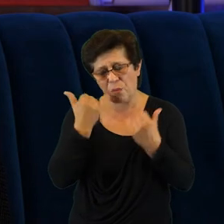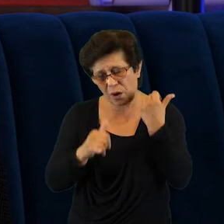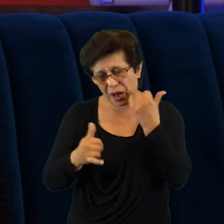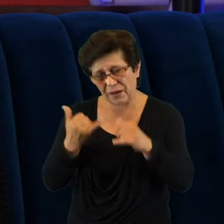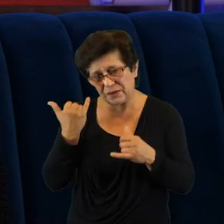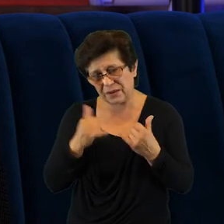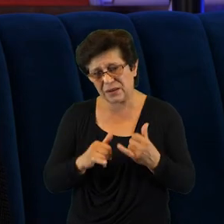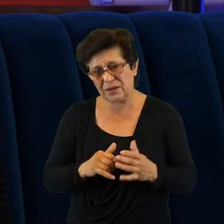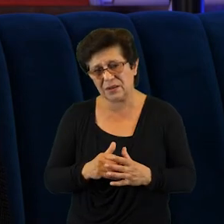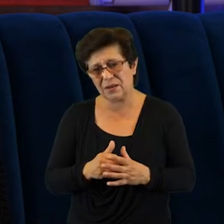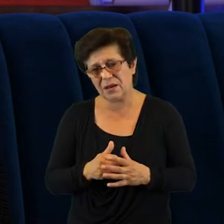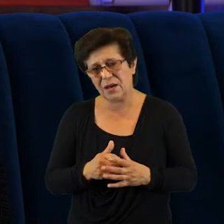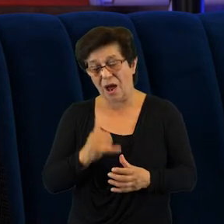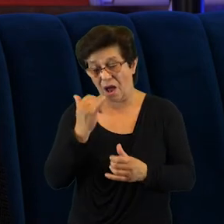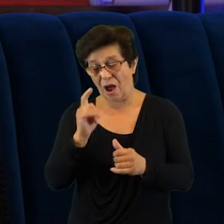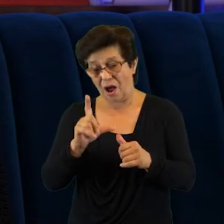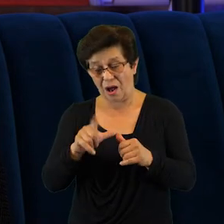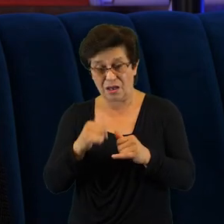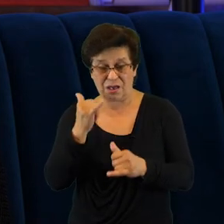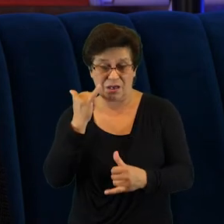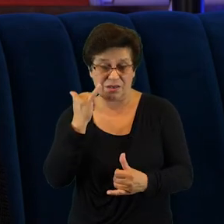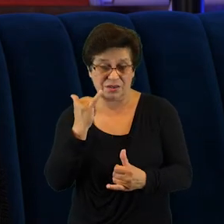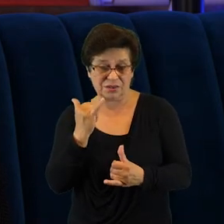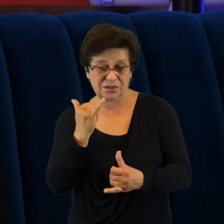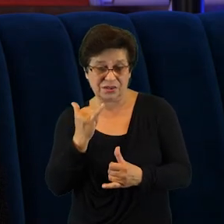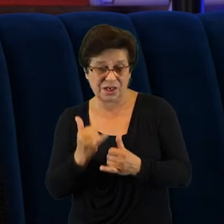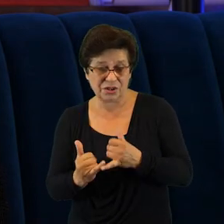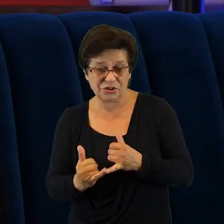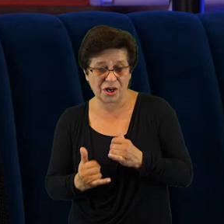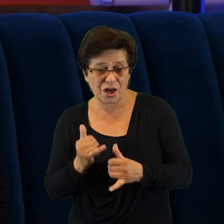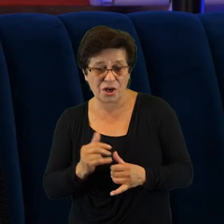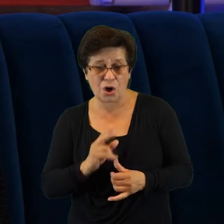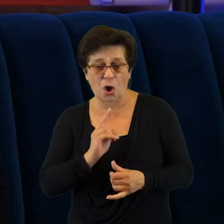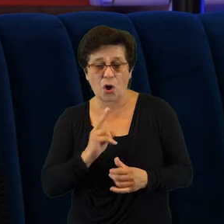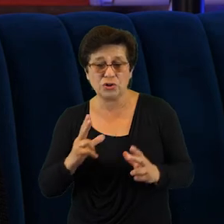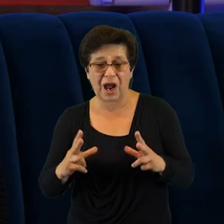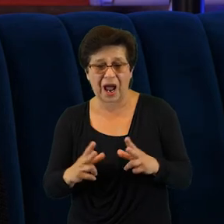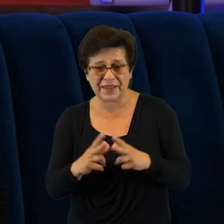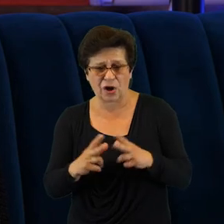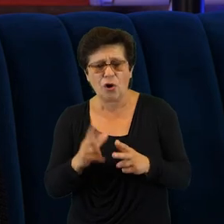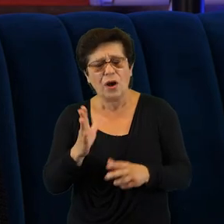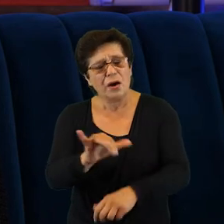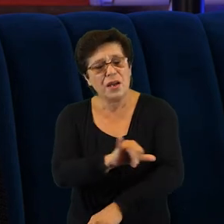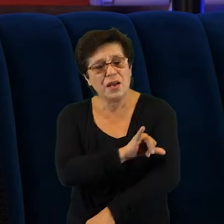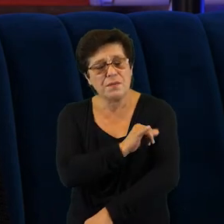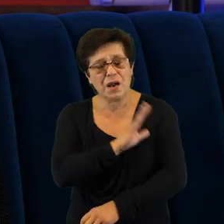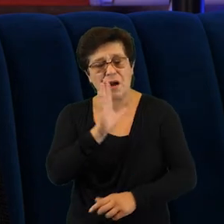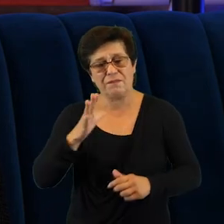ale jeżeli kogoś atakował to w imię wartości, w które wierzył.